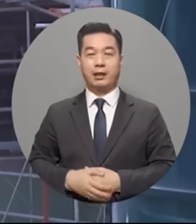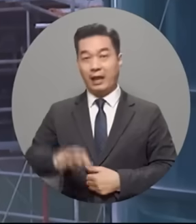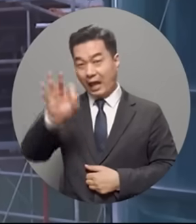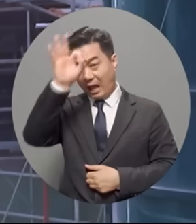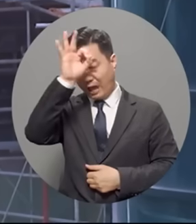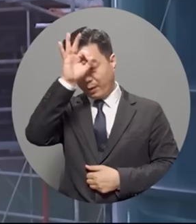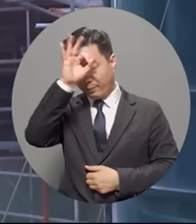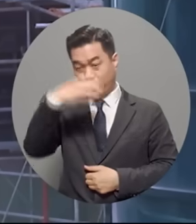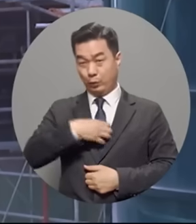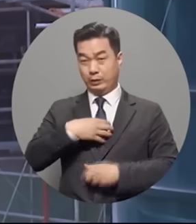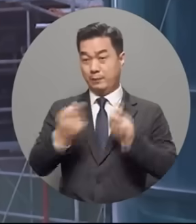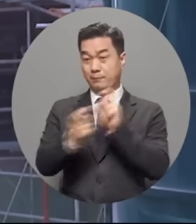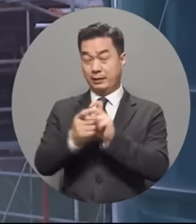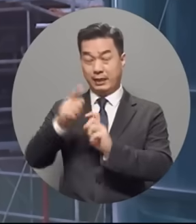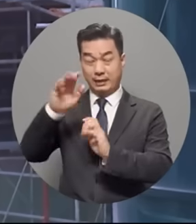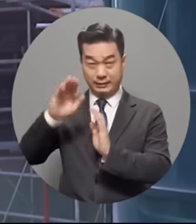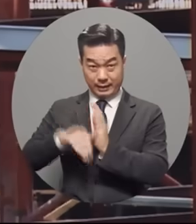재작년보다 26%나 줄었습니다.